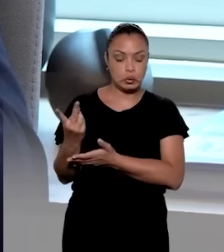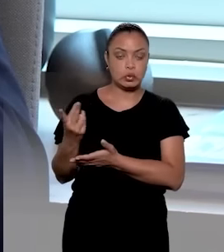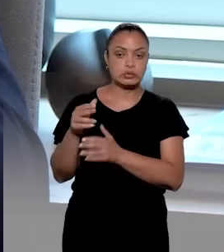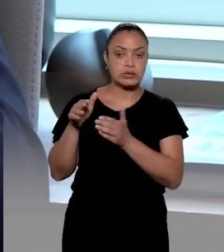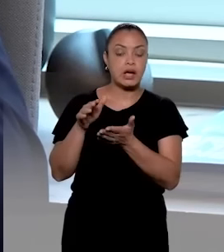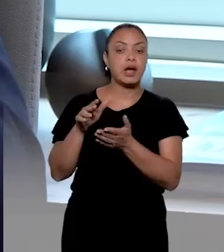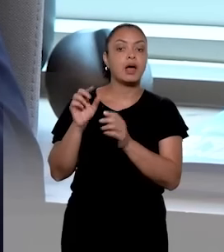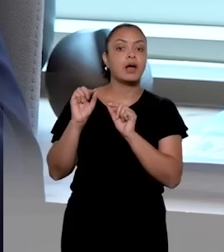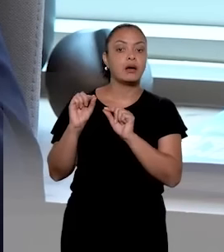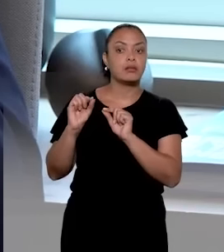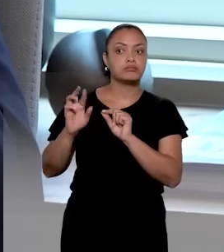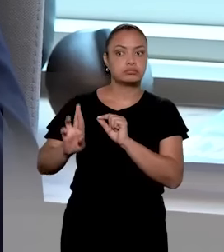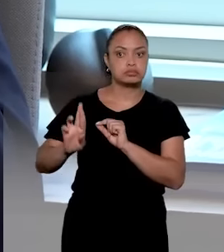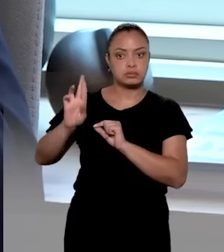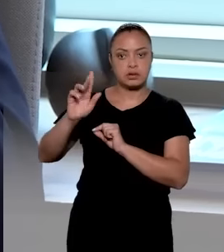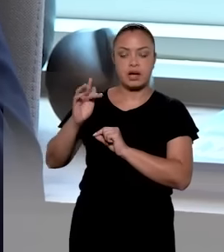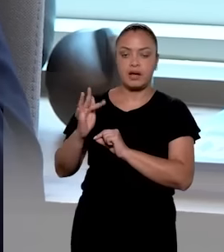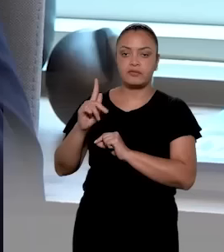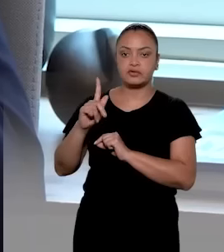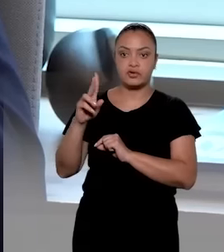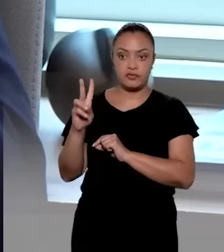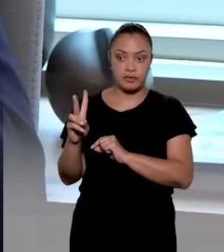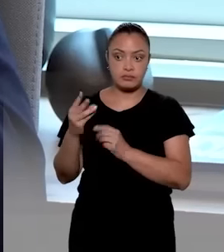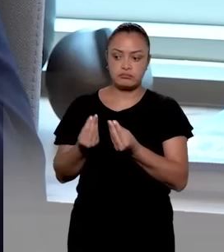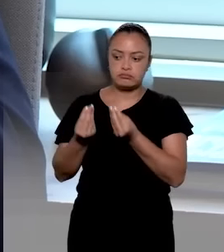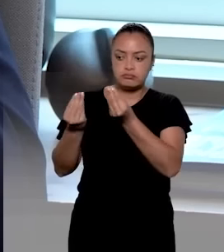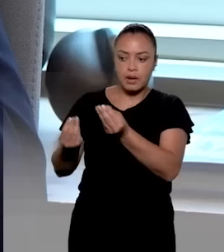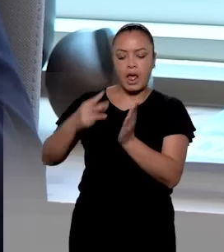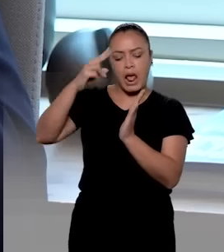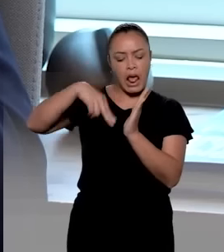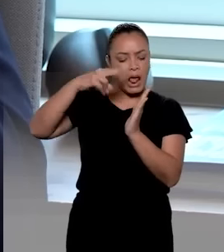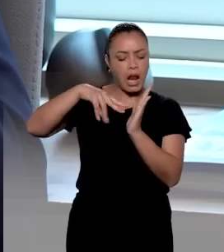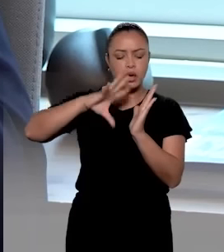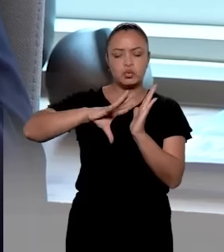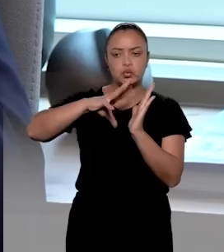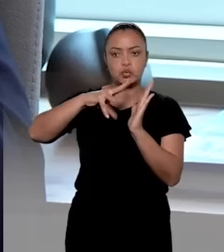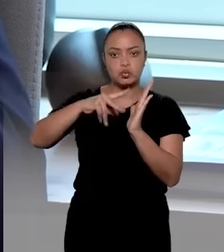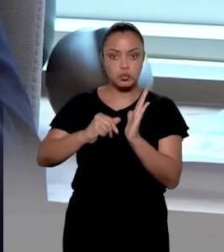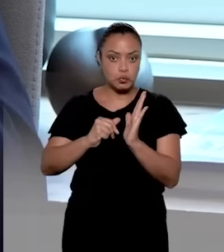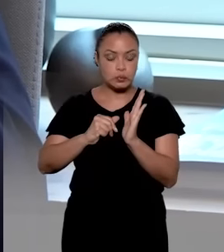dois jovens editores da Getúlio Vargas e falei: “Olha, vocês leiam tudo que está aí